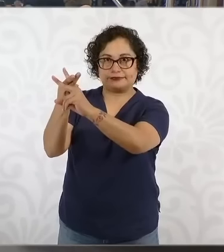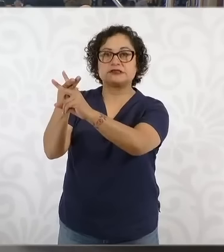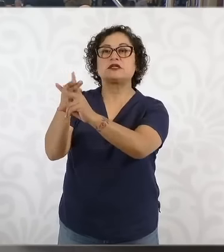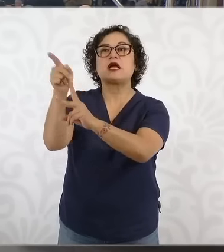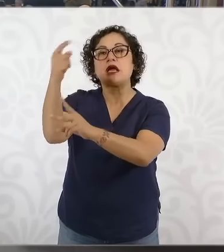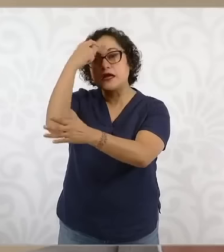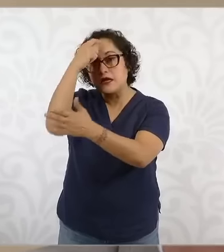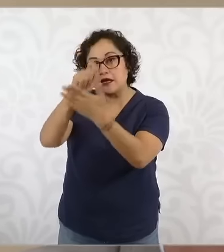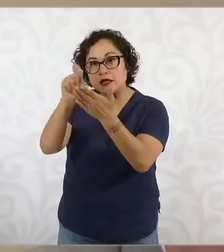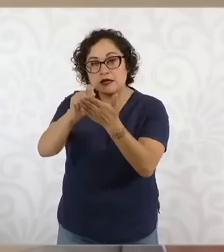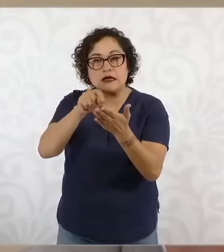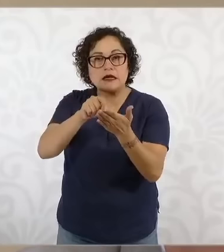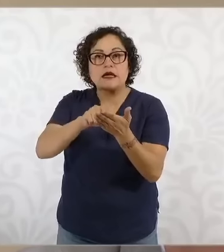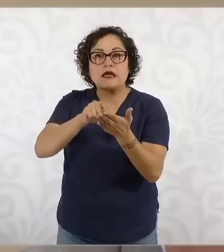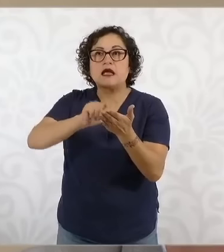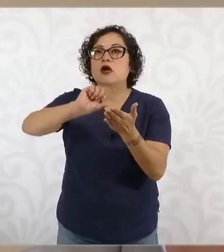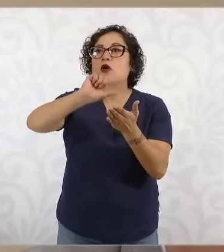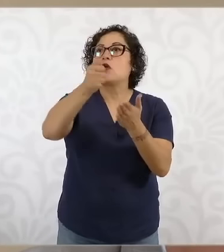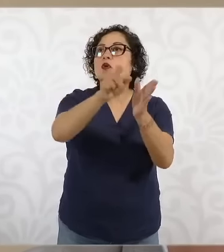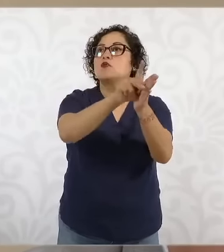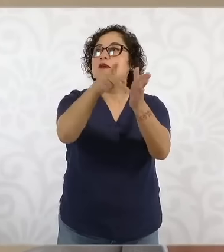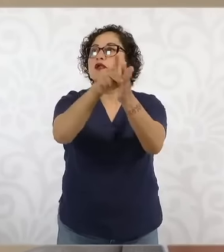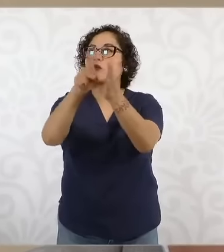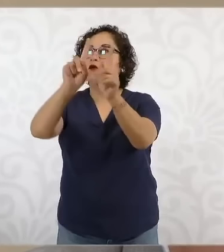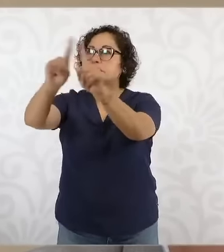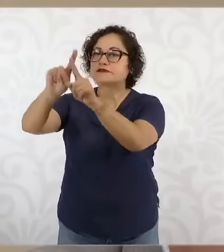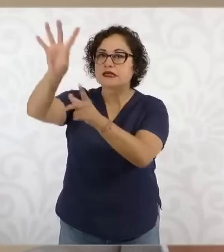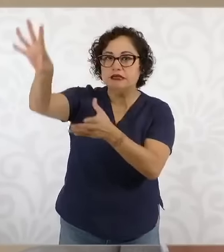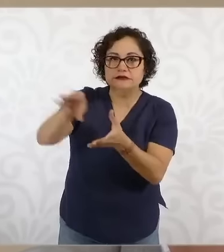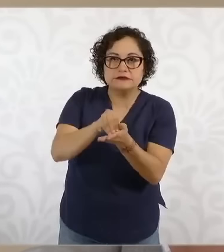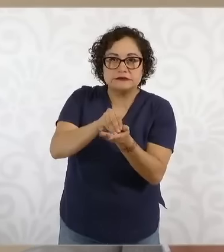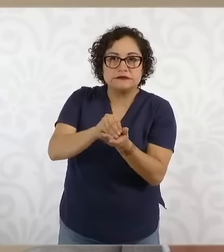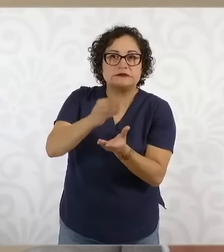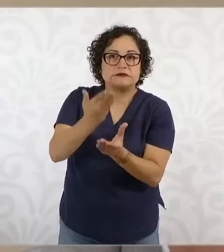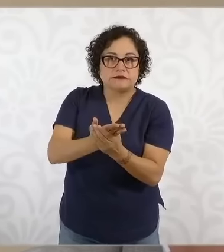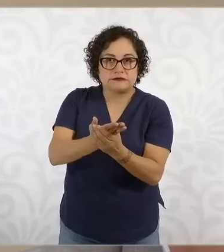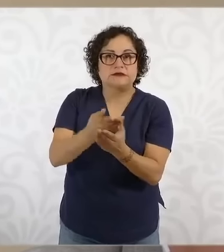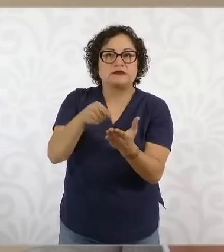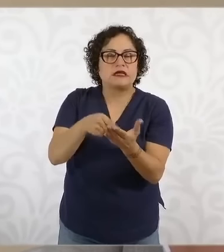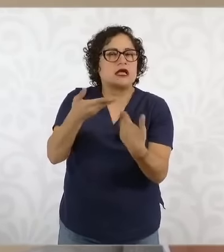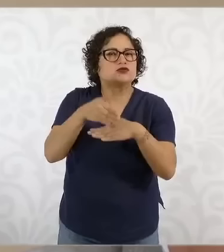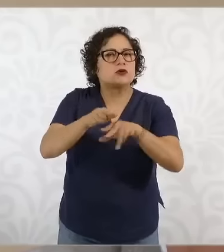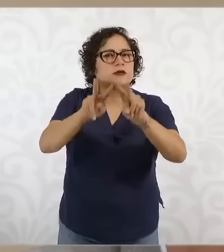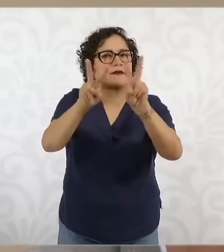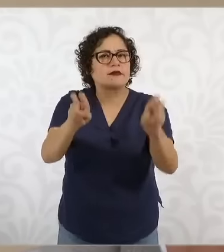publicó en distintos periódicos durante 10 años de las actividades de la hacía en México. Eh,